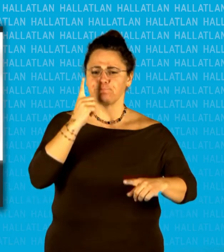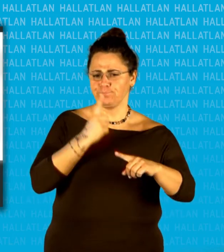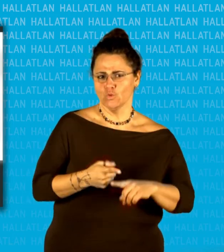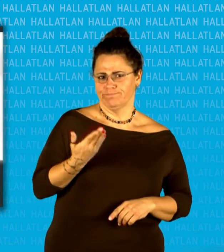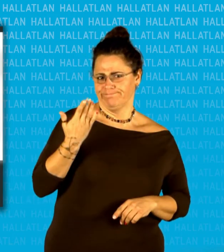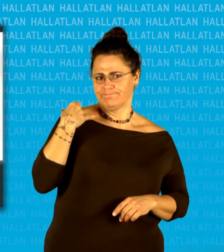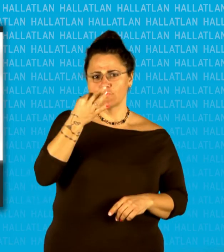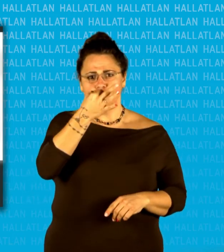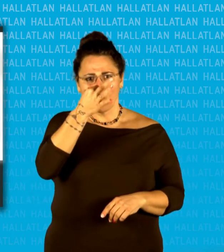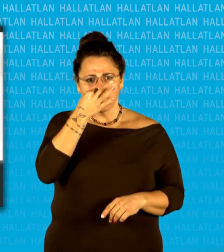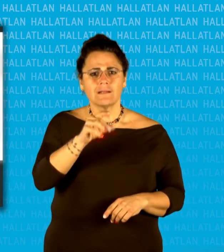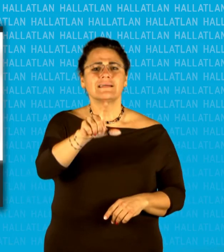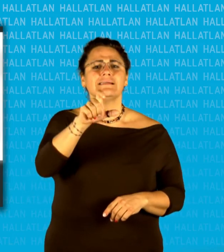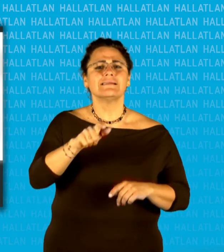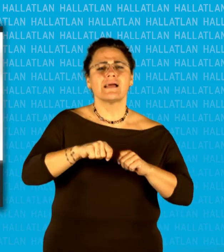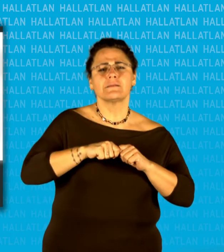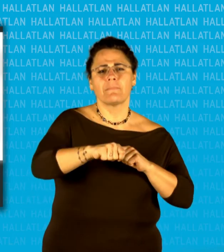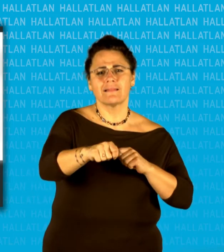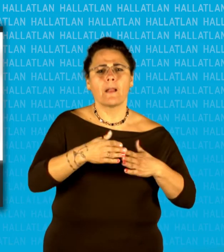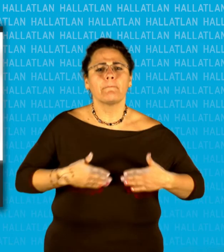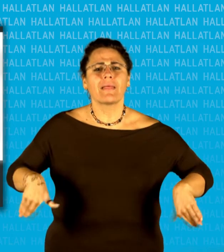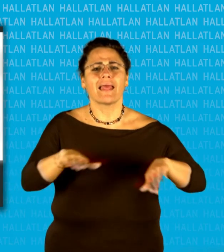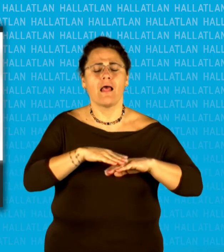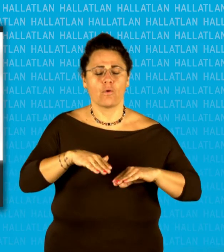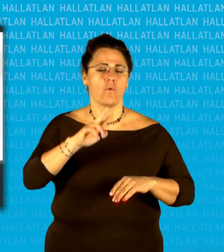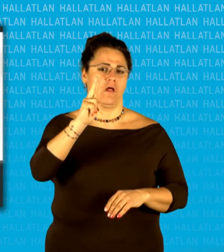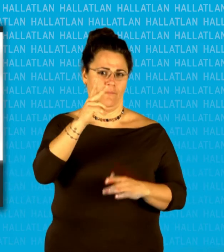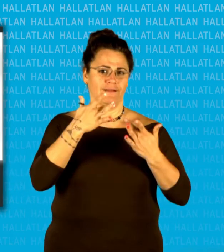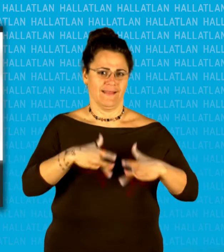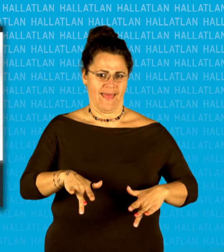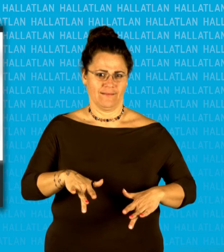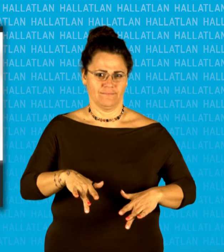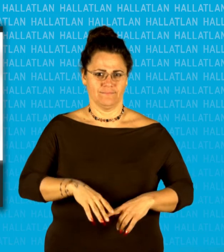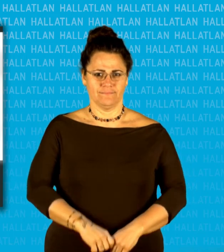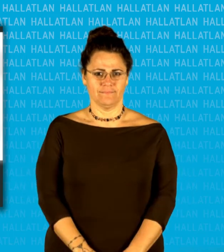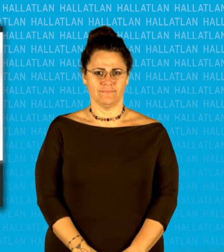Ő szombaton 200 méter pillangón gazdagodott egy bronzzal.